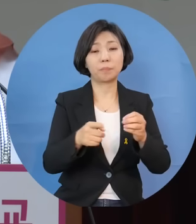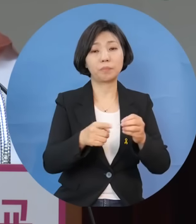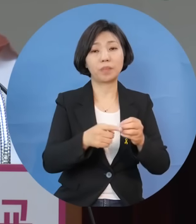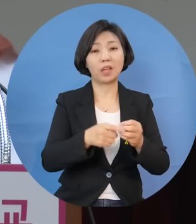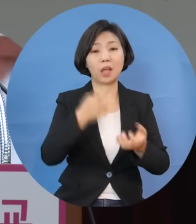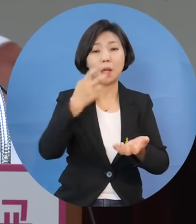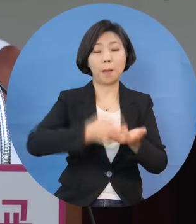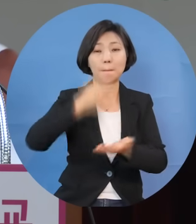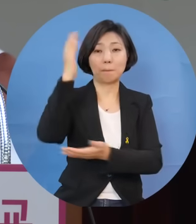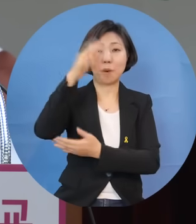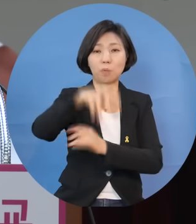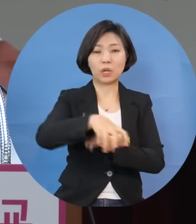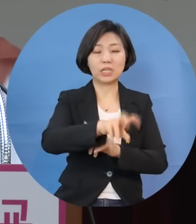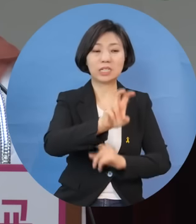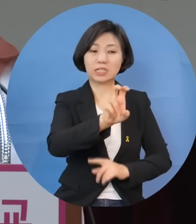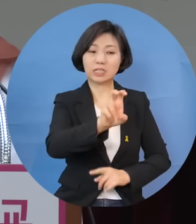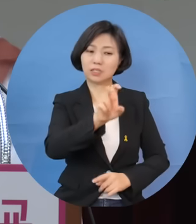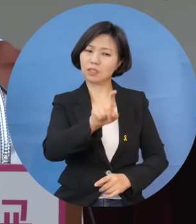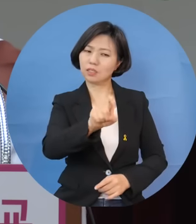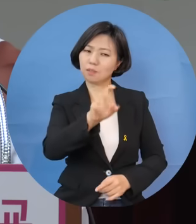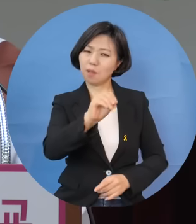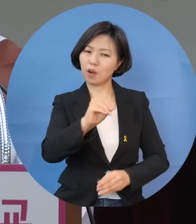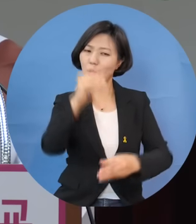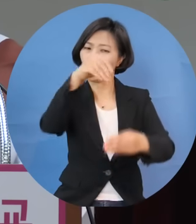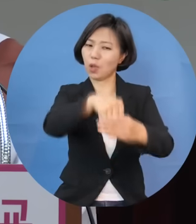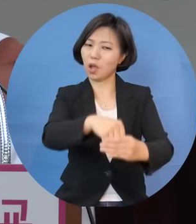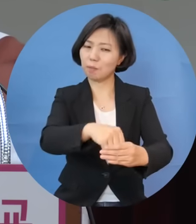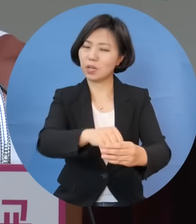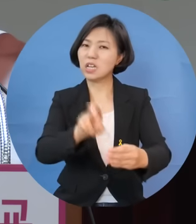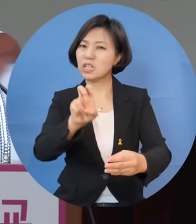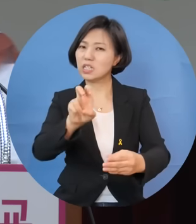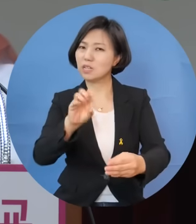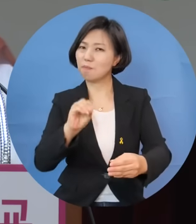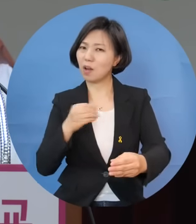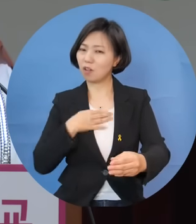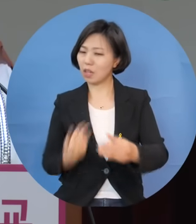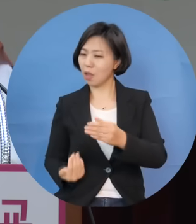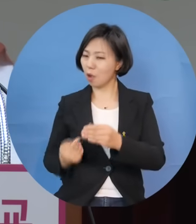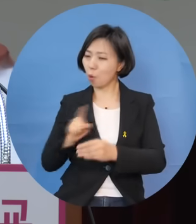"거기에 십만 원 탁! 넣으면 이십만 원이 나옵니까?" 저한테 그렇게 물어요. (청중 / 스님 웃음)